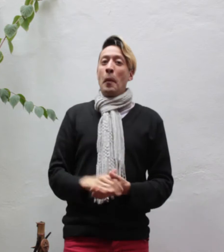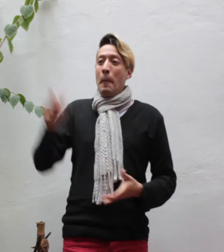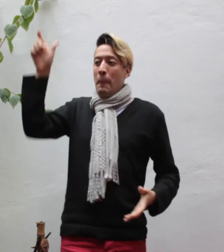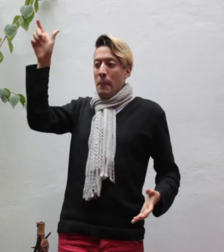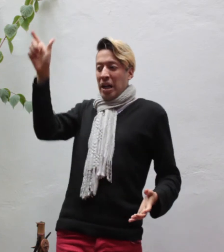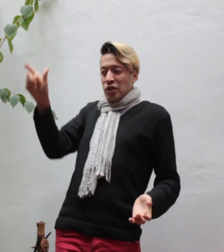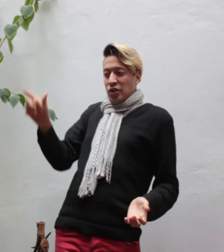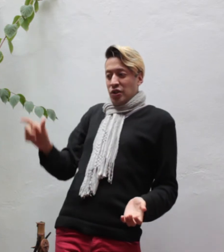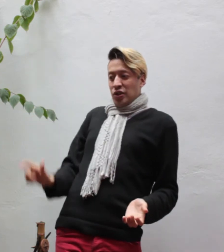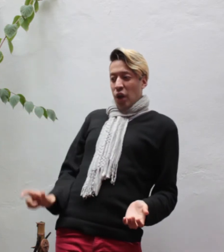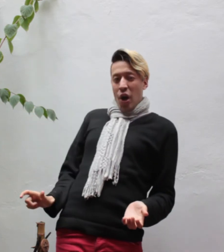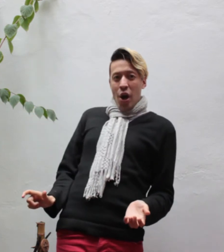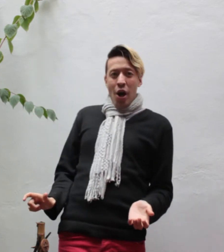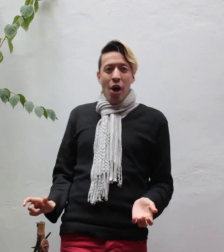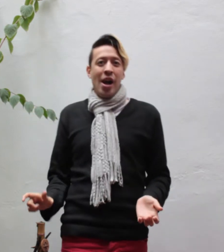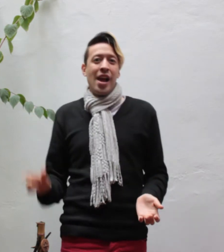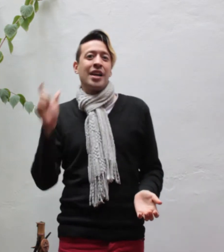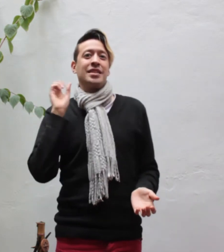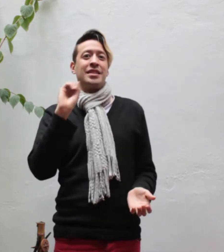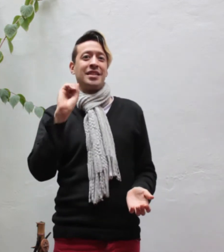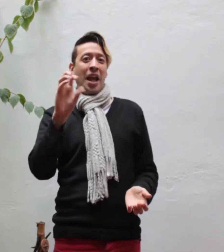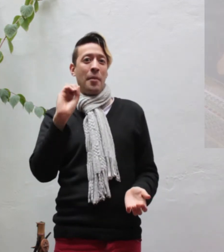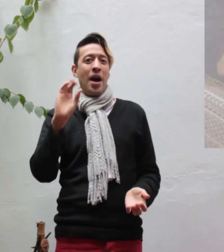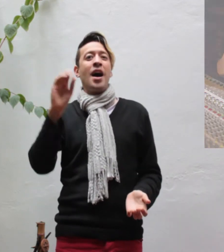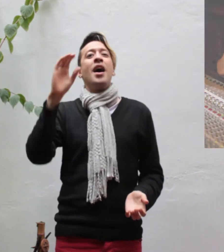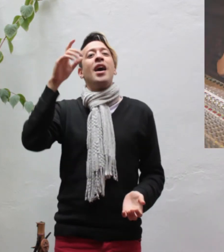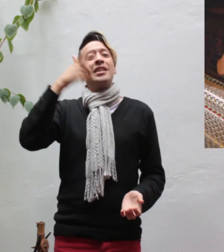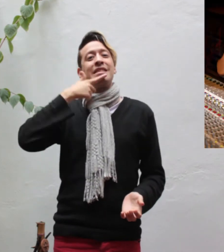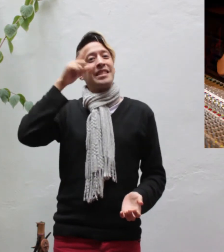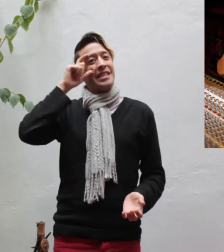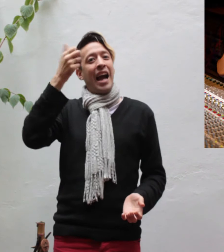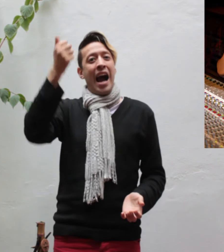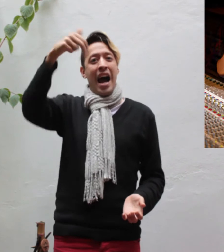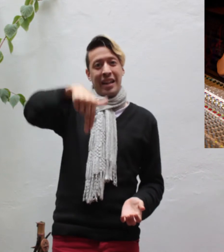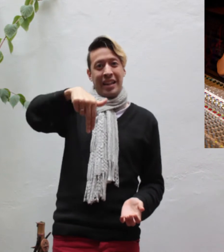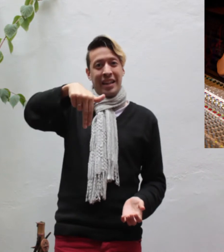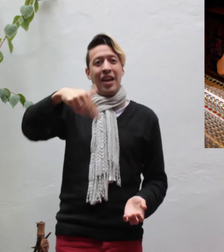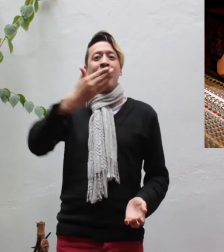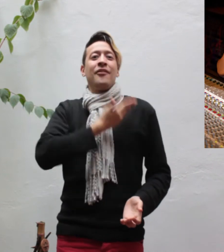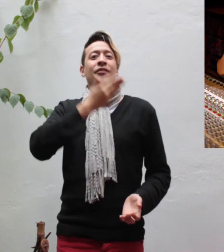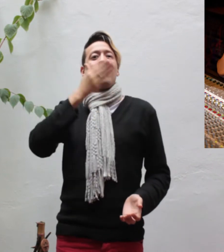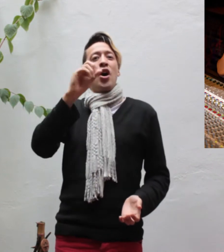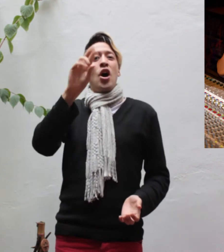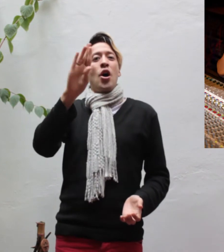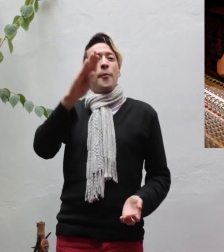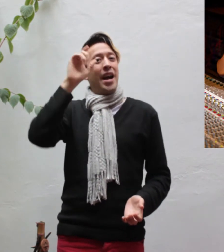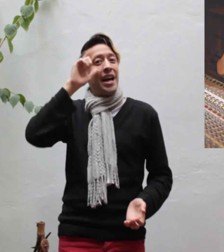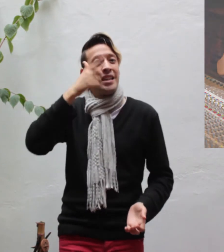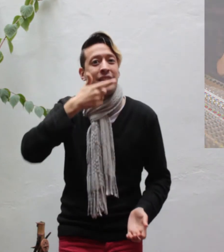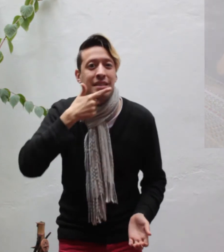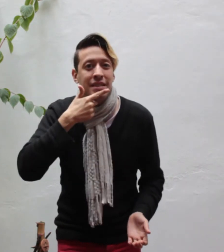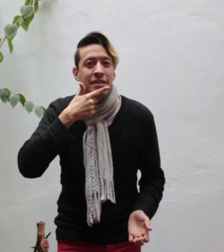Se trata de una persona llamada Sean Forbes.